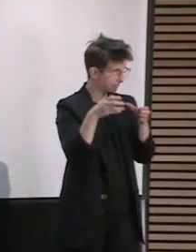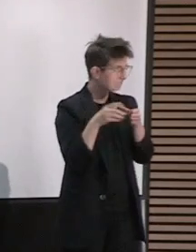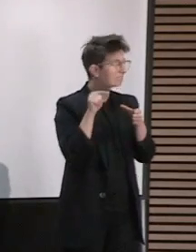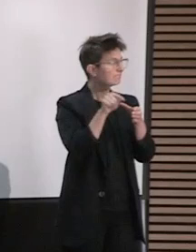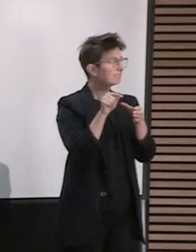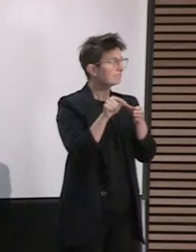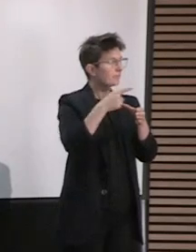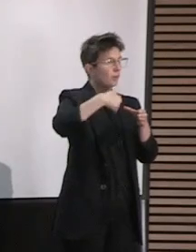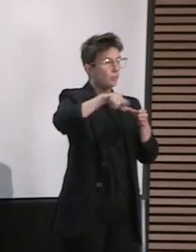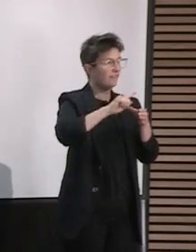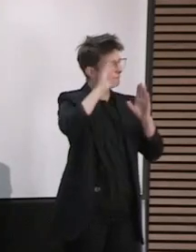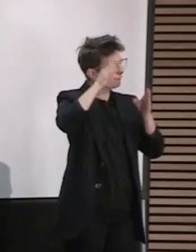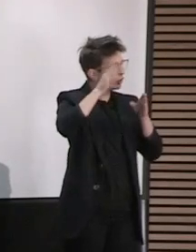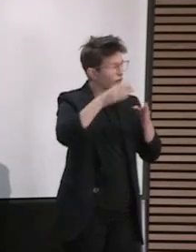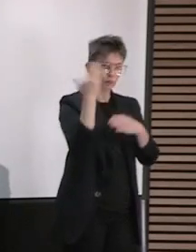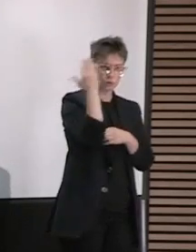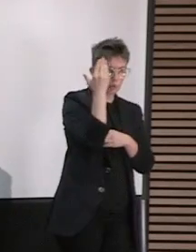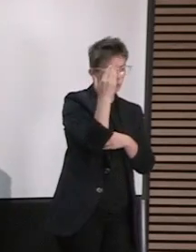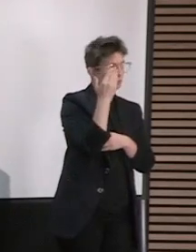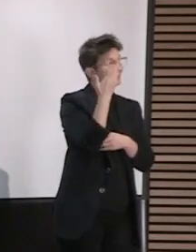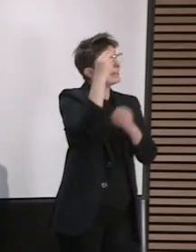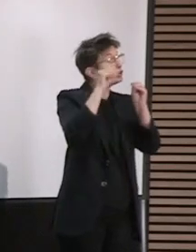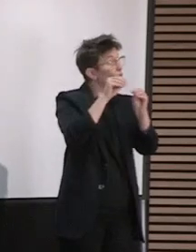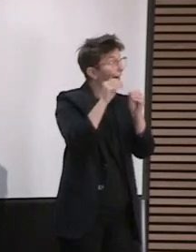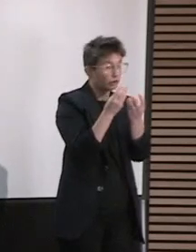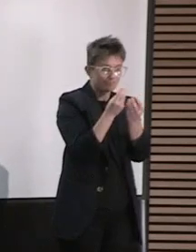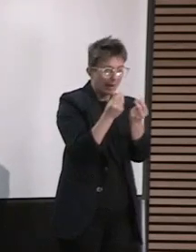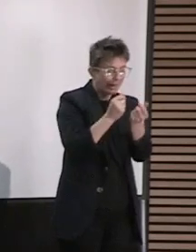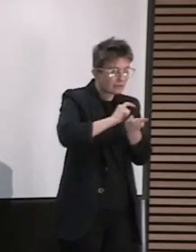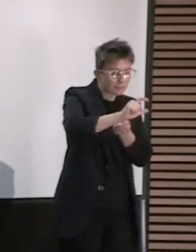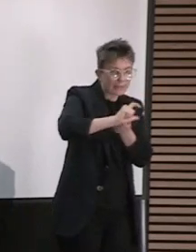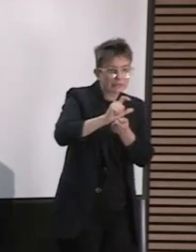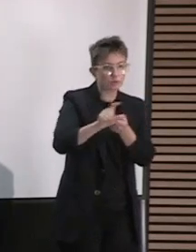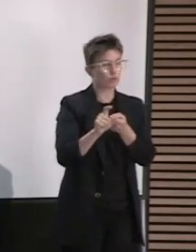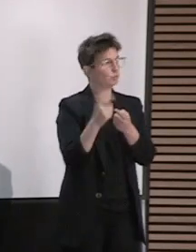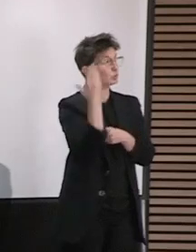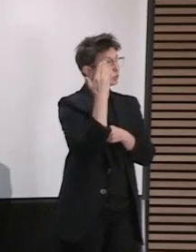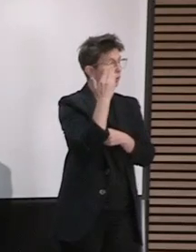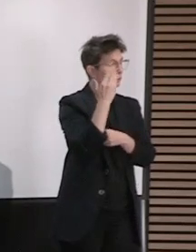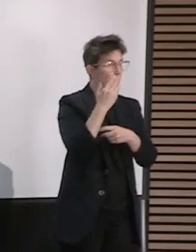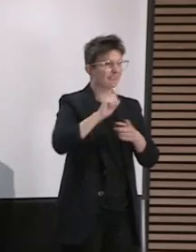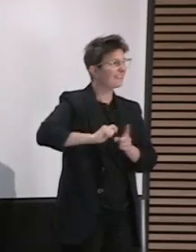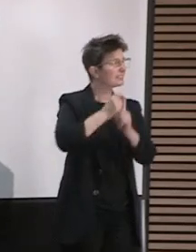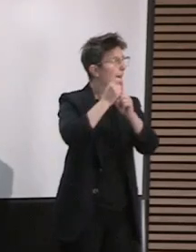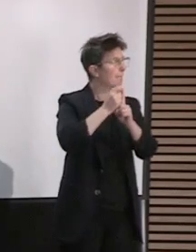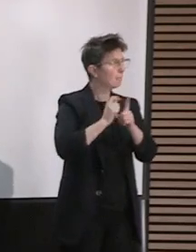nga rohe o Taranaki, mai i to taatau haerenga mai ki te Kawanatanga, huri noa. 110 miriona kua pau i runga i nga